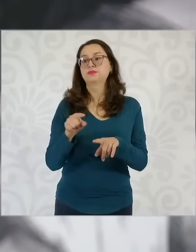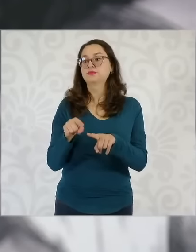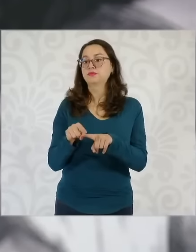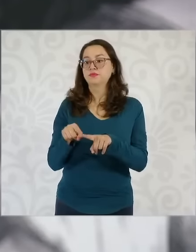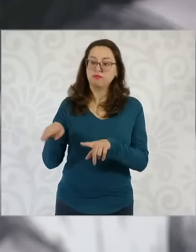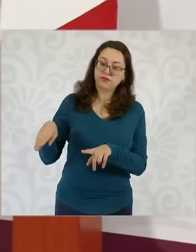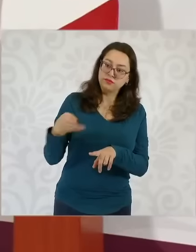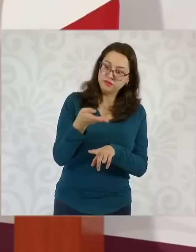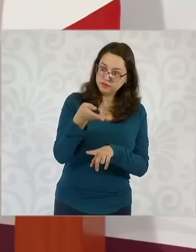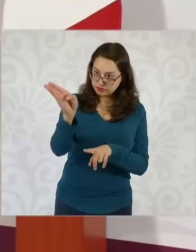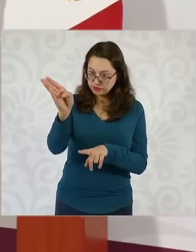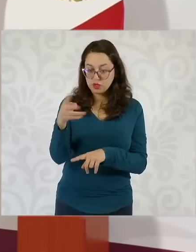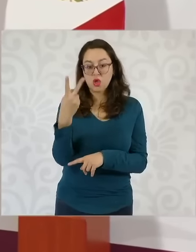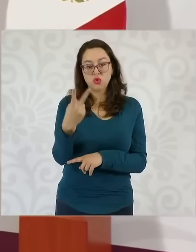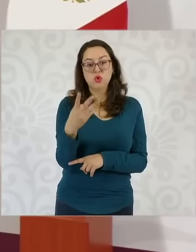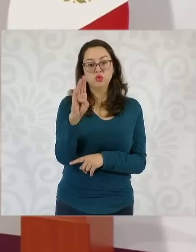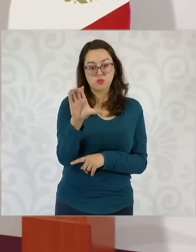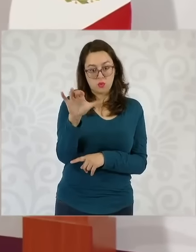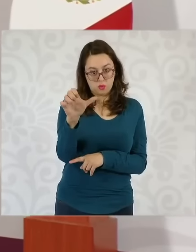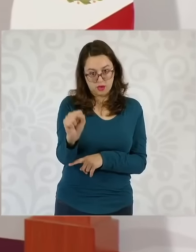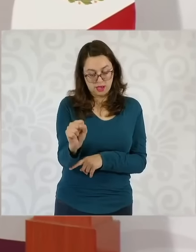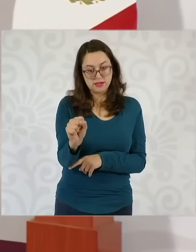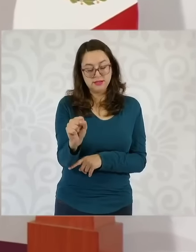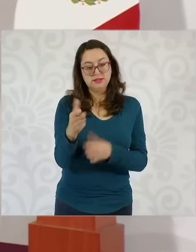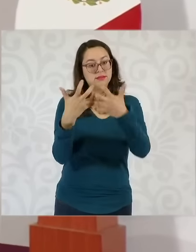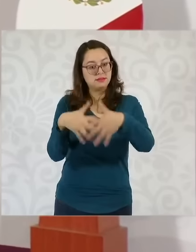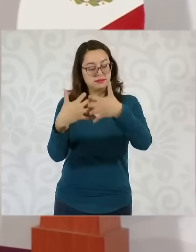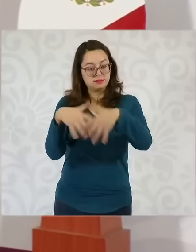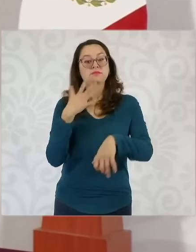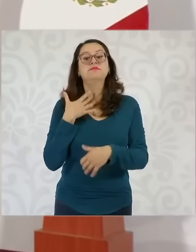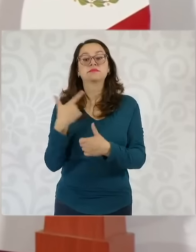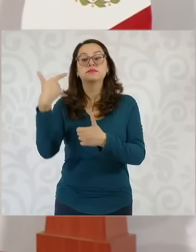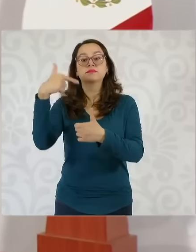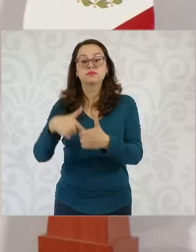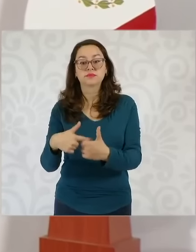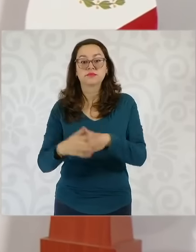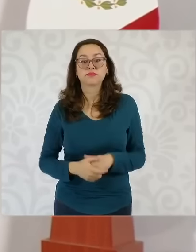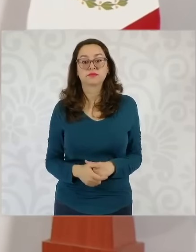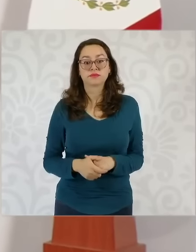Dos Bocas en Paraíso Tabasco donde está la refinería Olmeca y otra línea que va muy